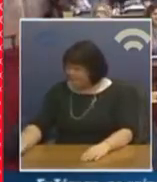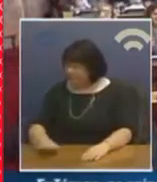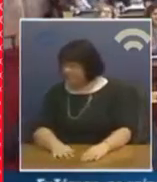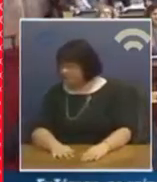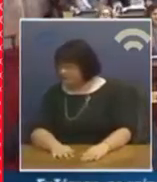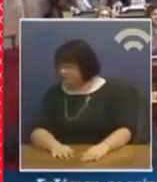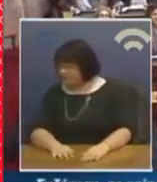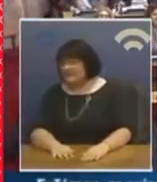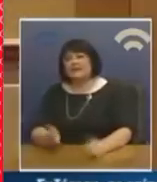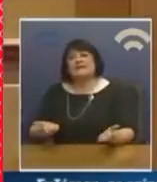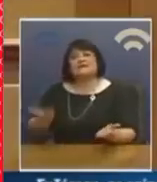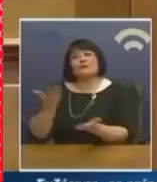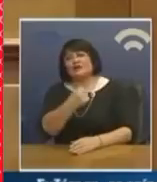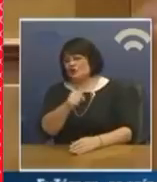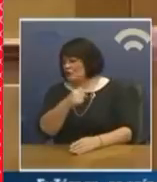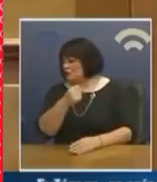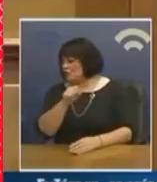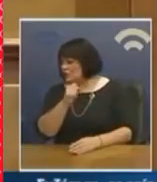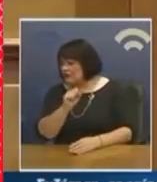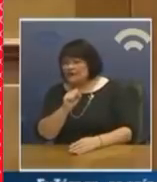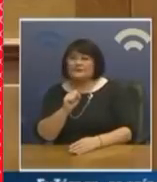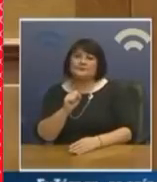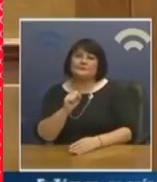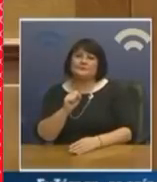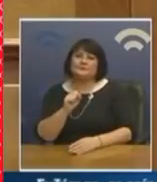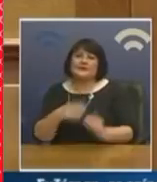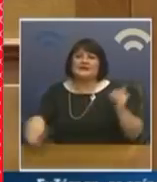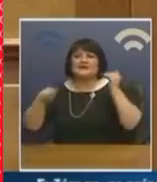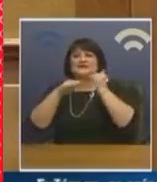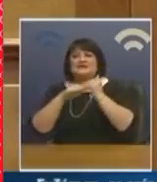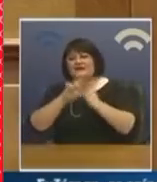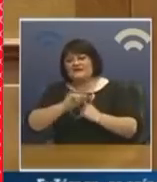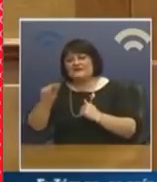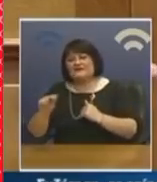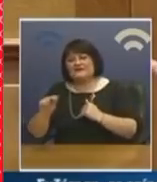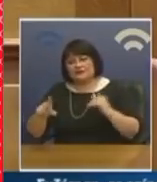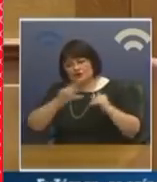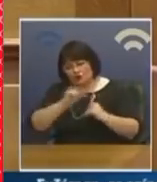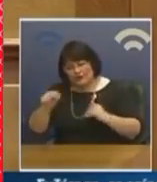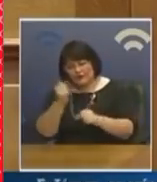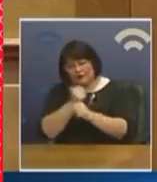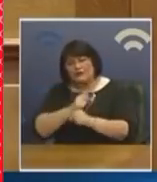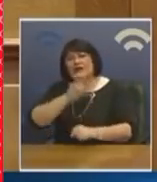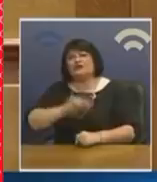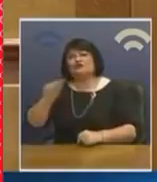Προτείνουμε κι εσείς αρνείστε να καθιερωθεί ισότητα αμοιβής για ίση εργασία ανεξαρτήτως ηλικιακών διακρίσεων.